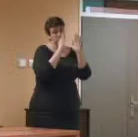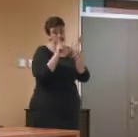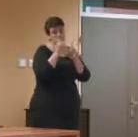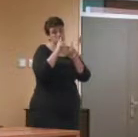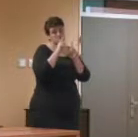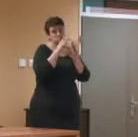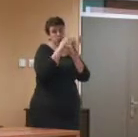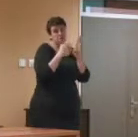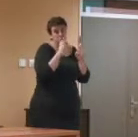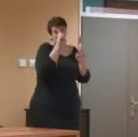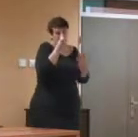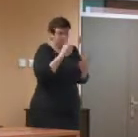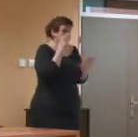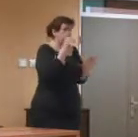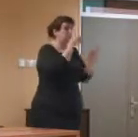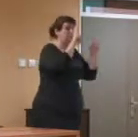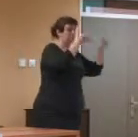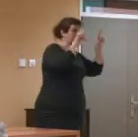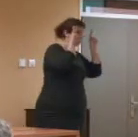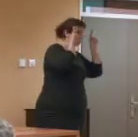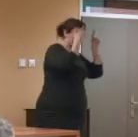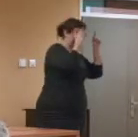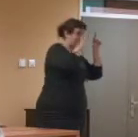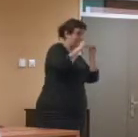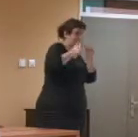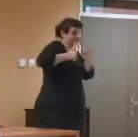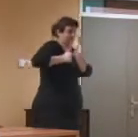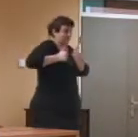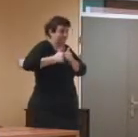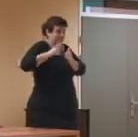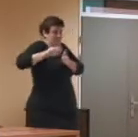secundarios muy buenos, escenas